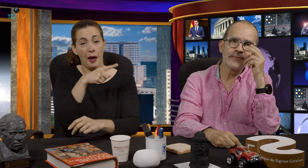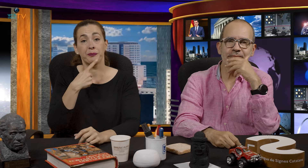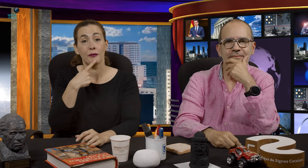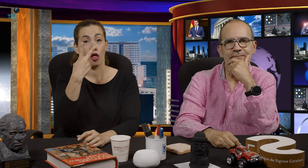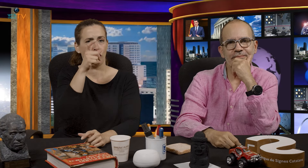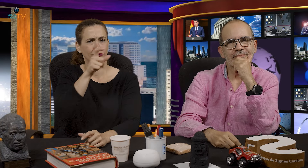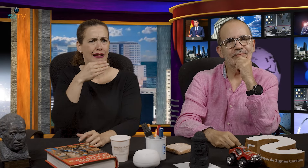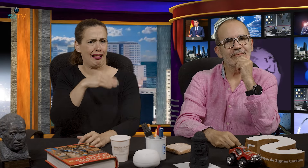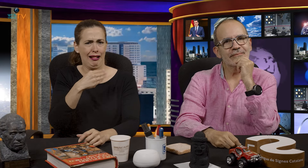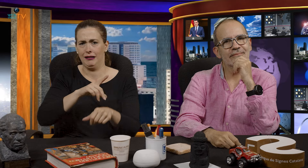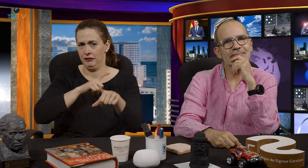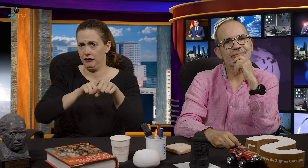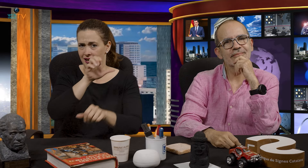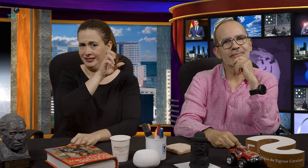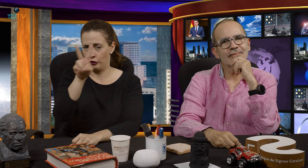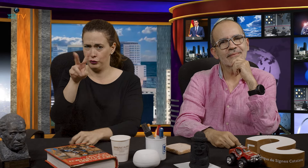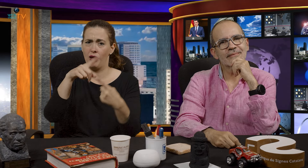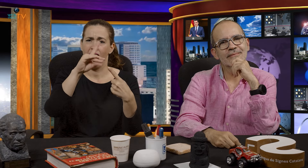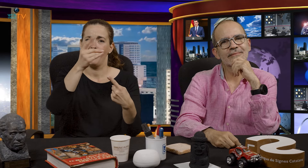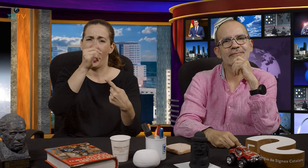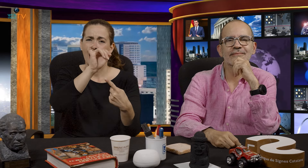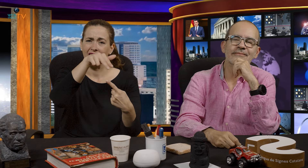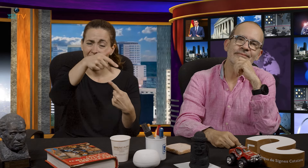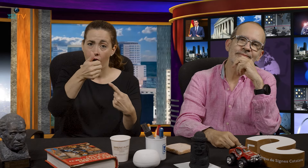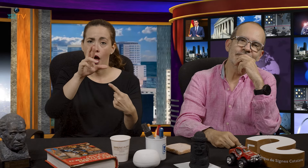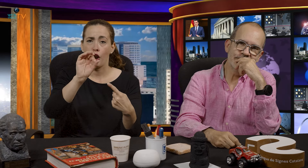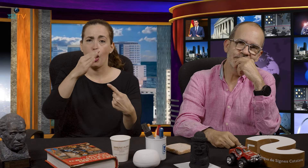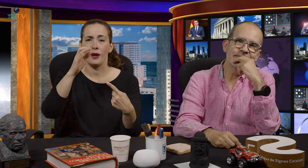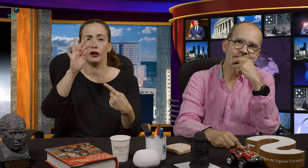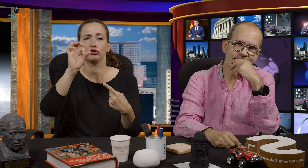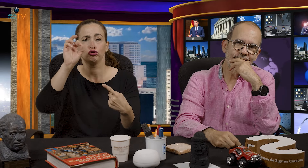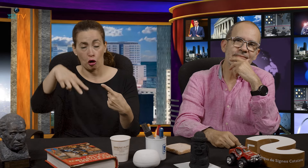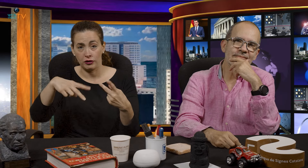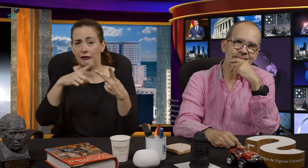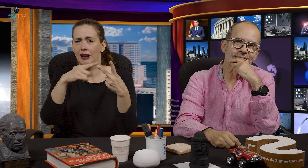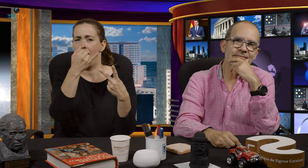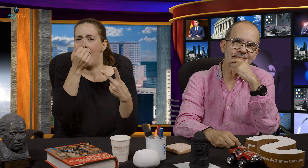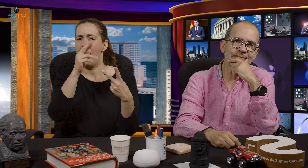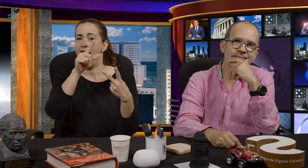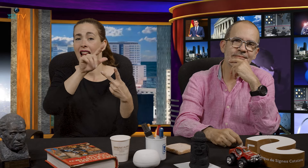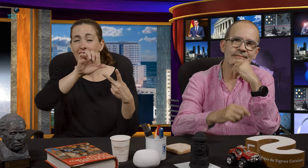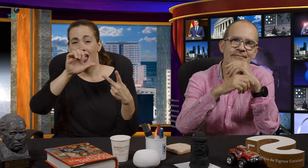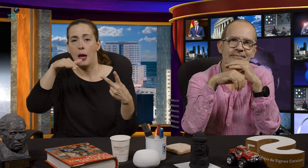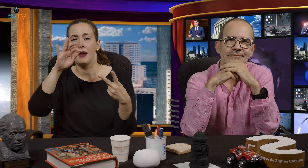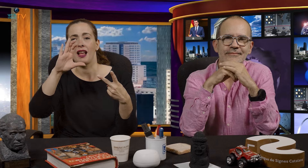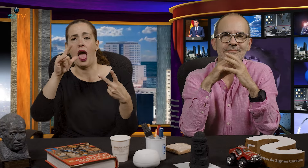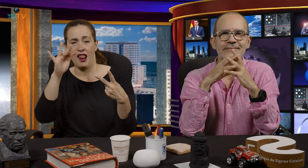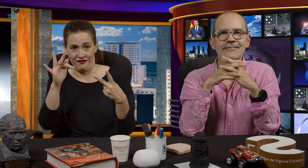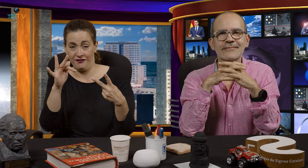En redes sociales aparecieron dos personas jóvenes estadounidenses Dayna Robertson i Jaralee Metcalf